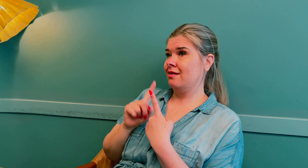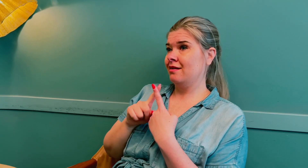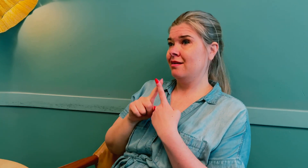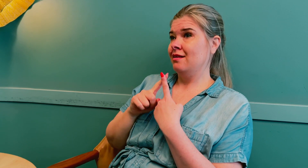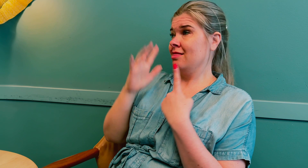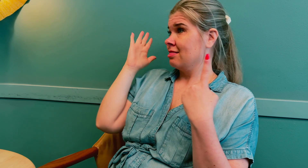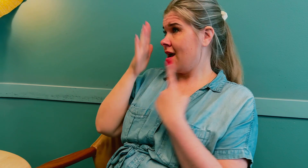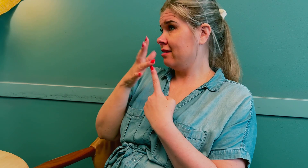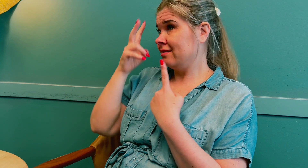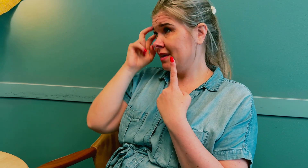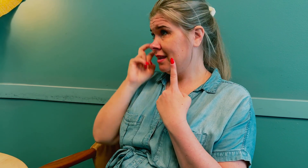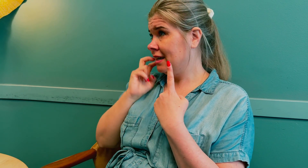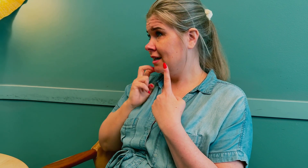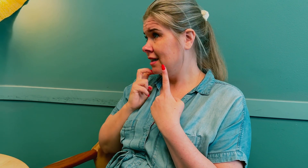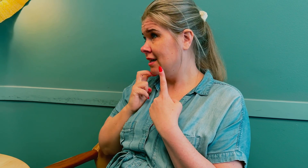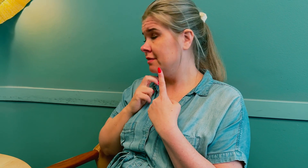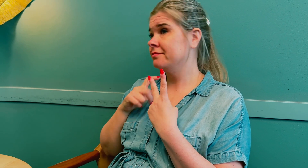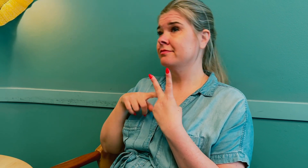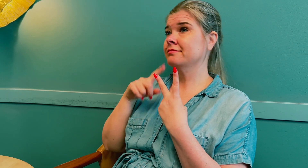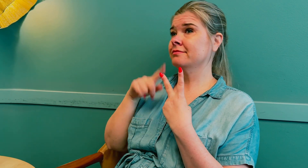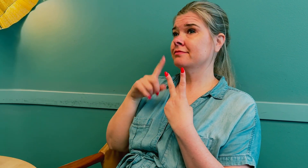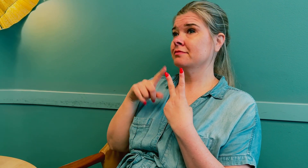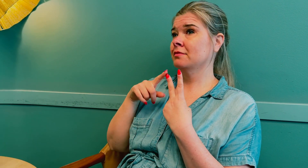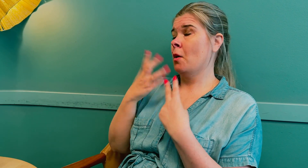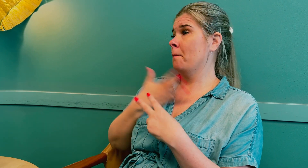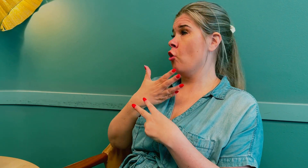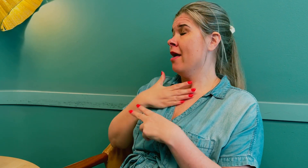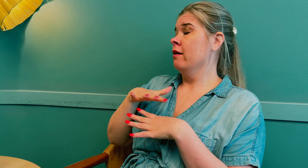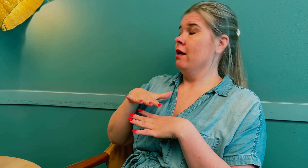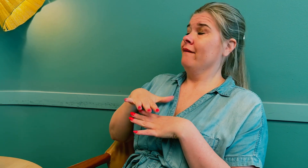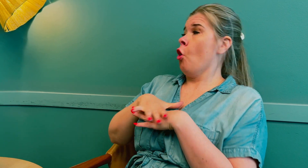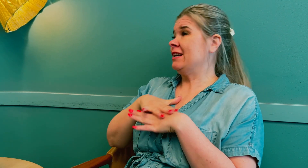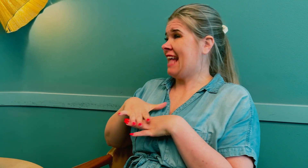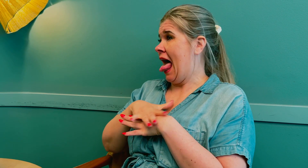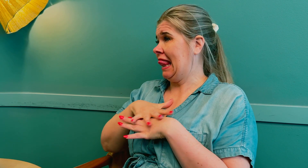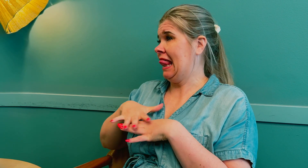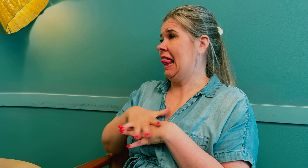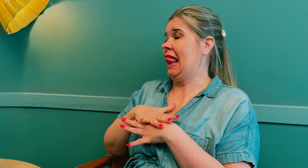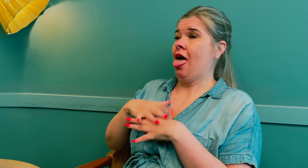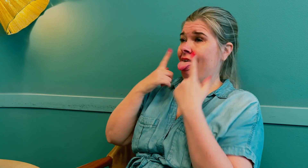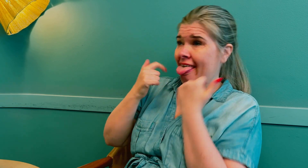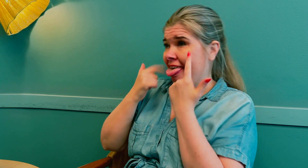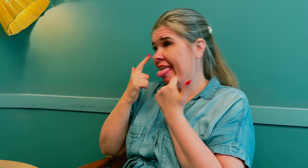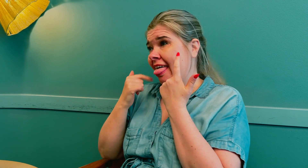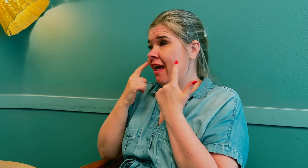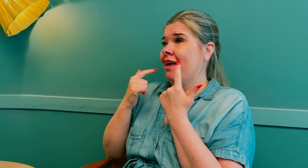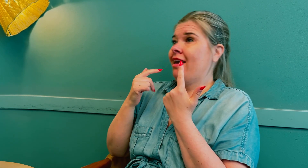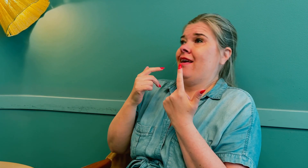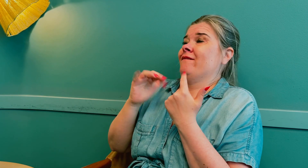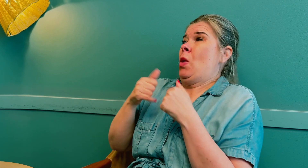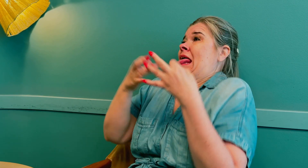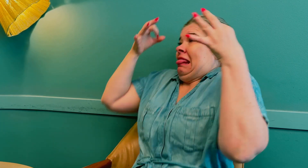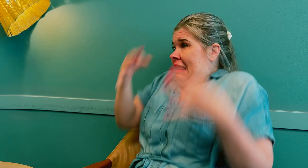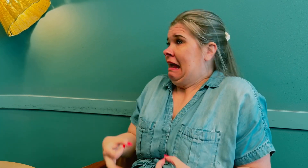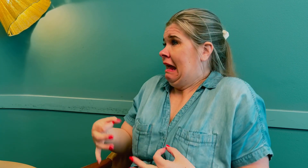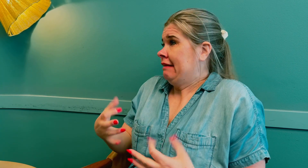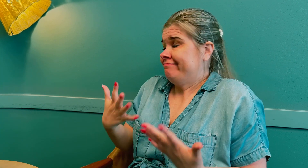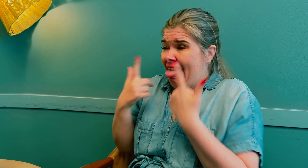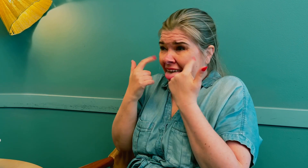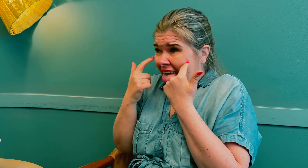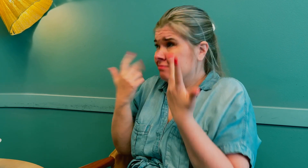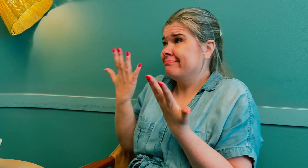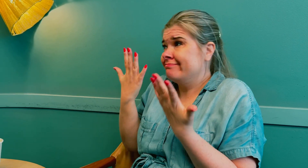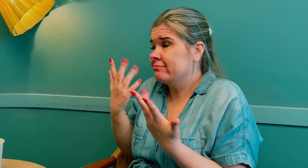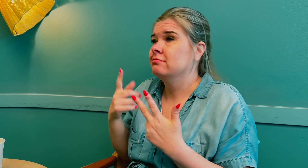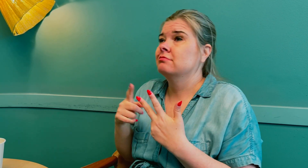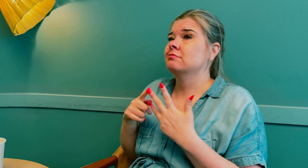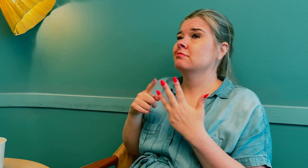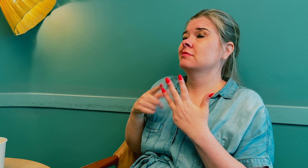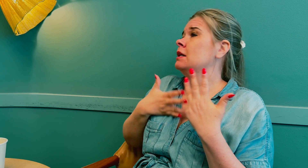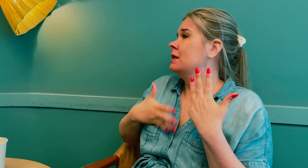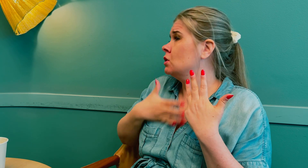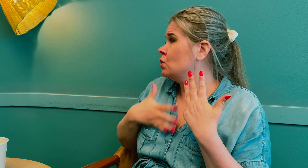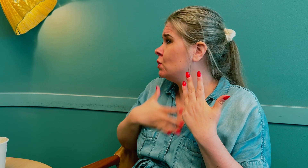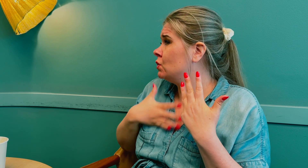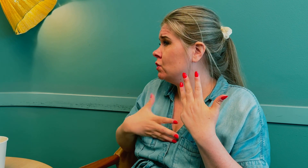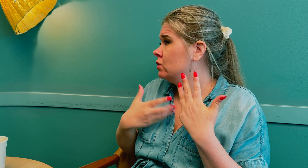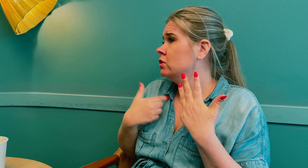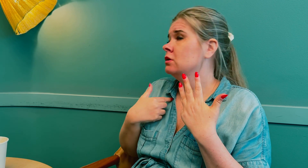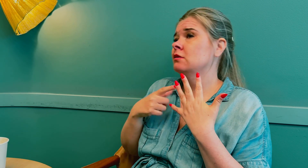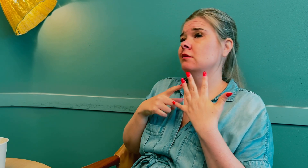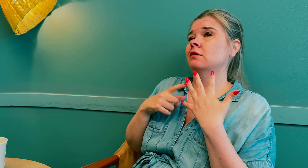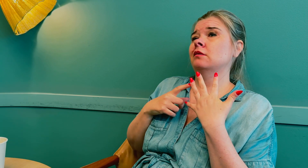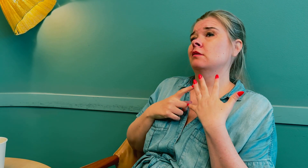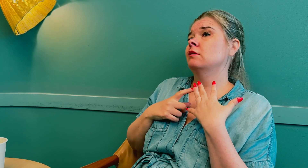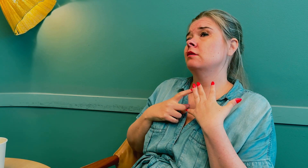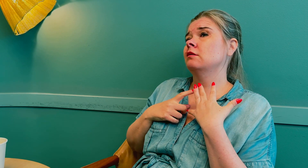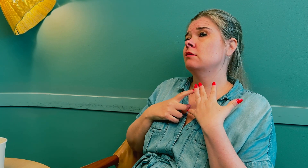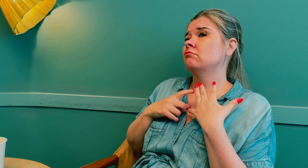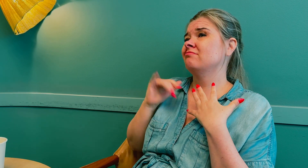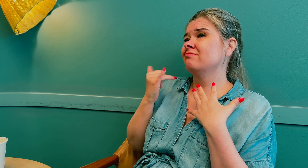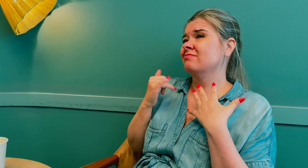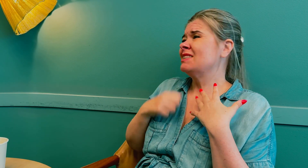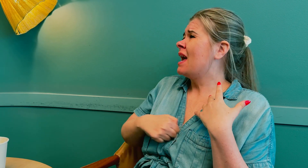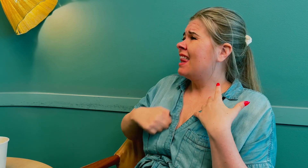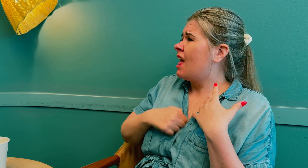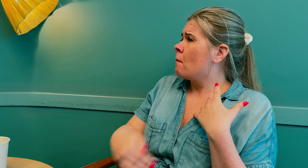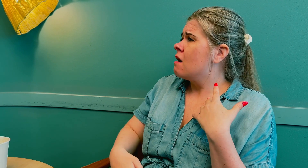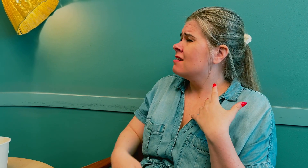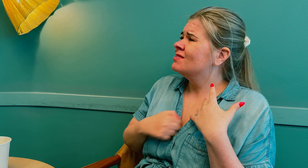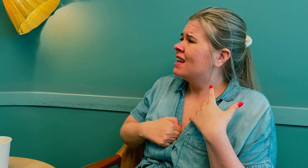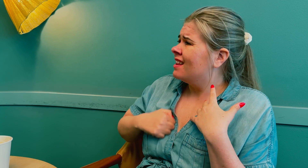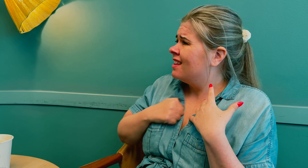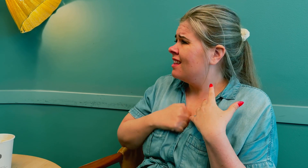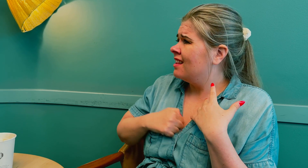Nattesvette, mye følelser, jeg begynte å gråte uten grunn, depresjon, smerte i magen …